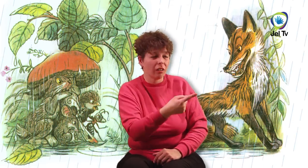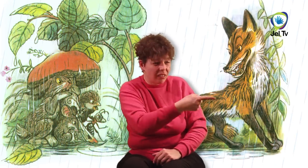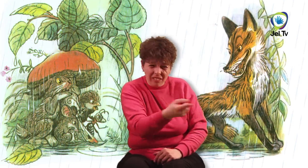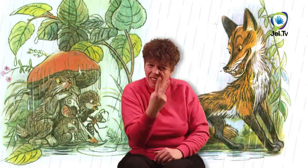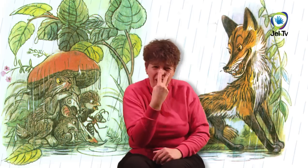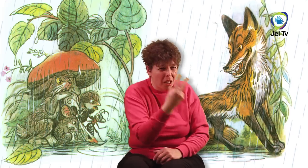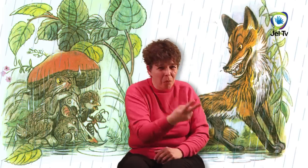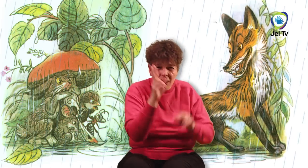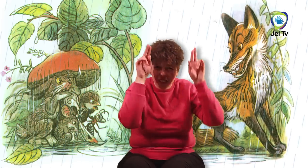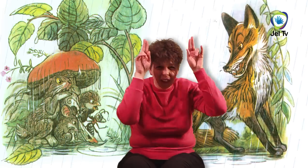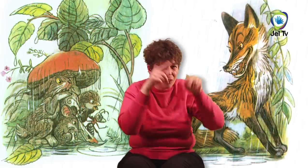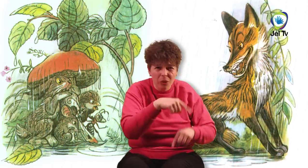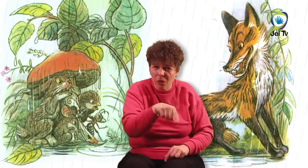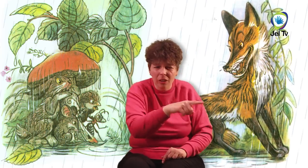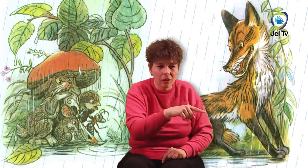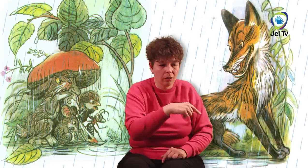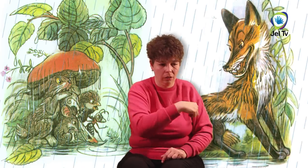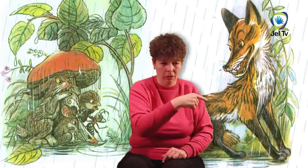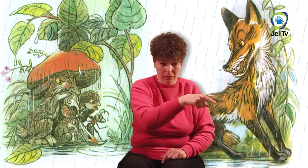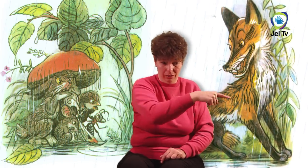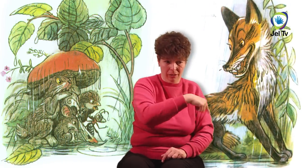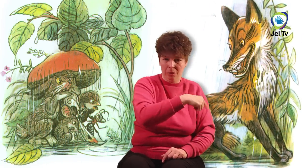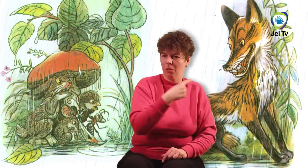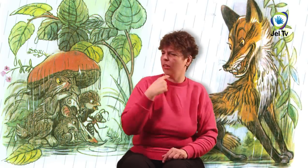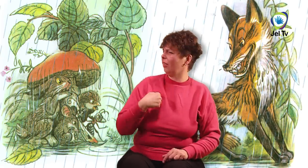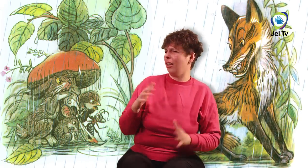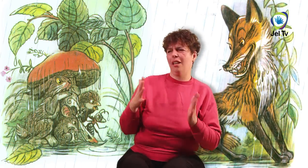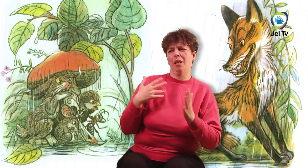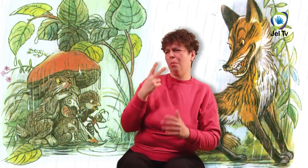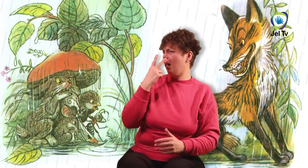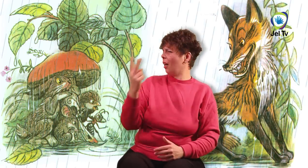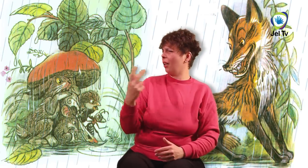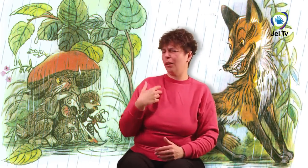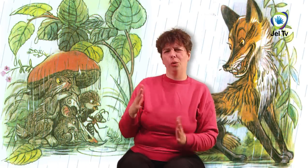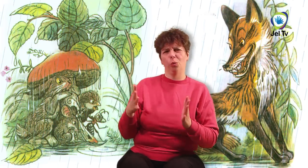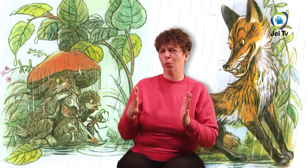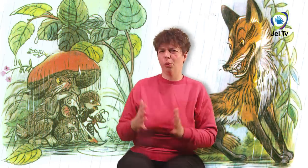Nem láttátok a Nyulat - kérdezte. - Nem láttunk!